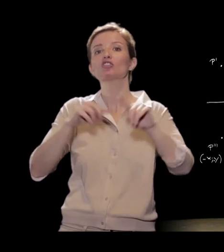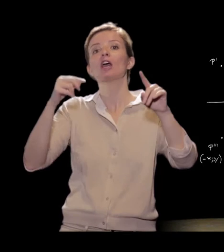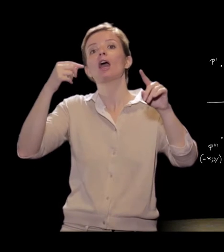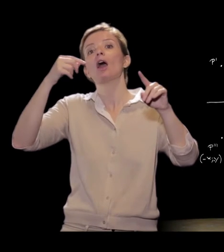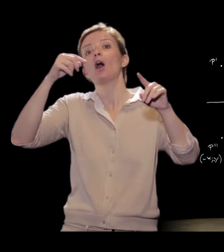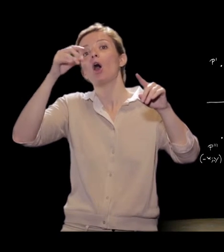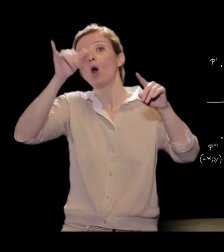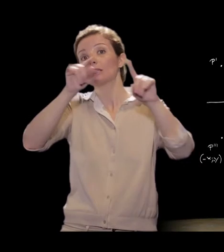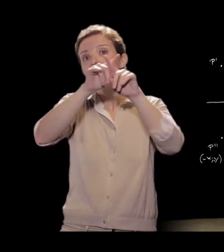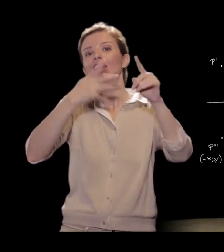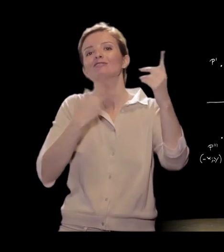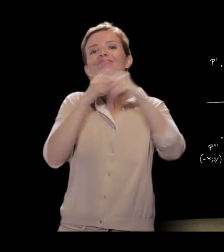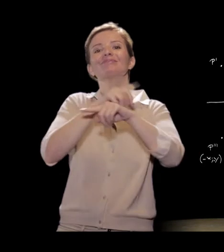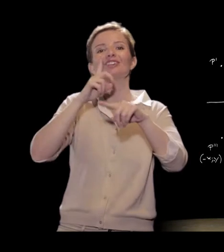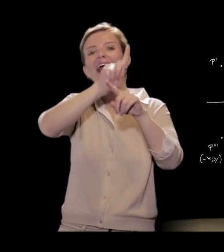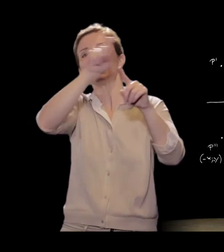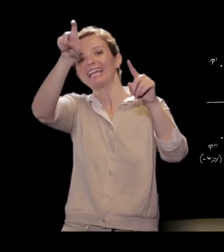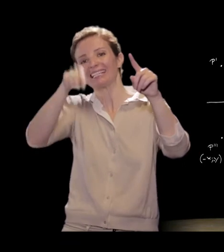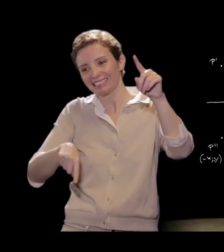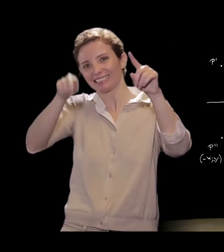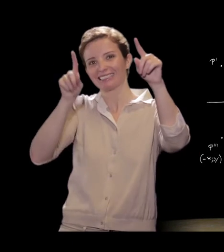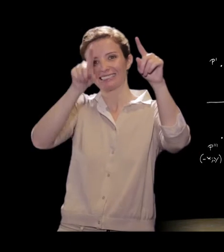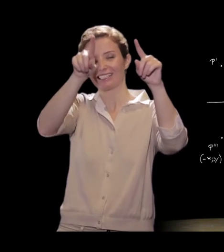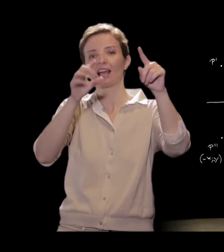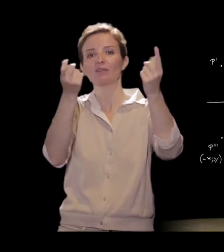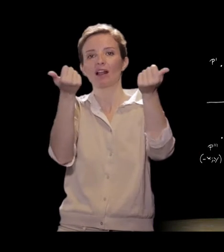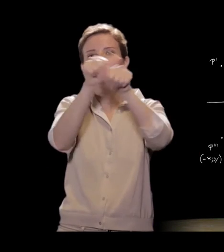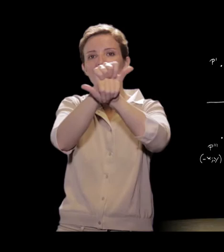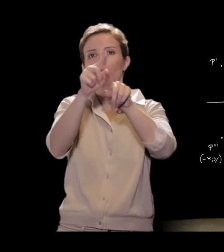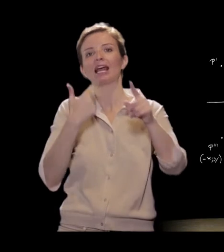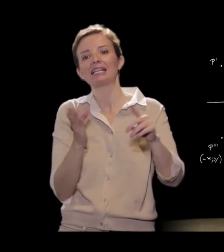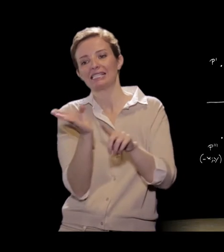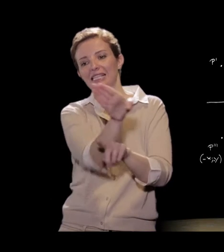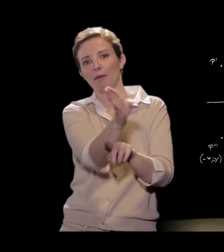Si scambiano ascissa e ordinata essendo simmetrico rispetto alla bisettrice.